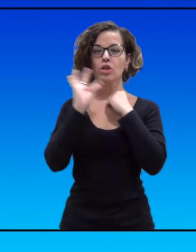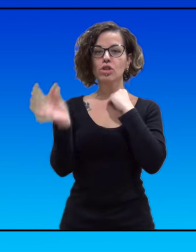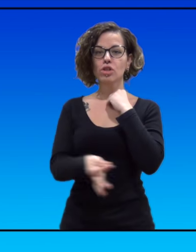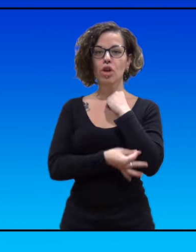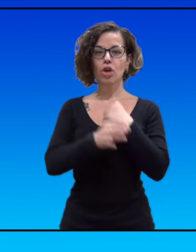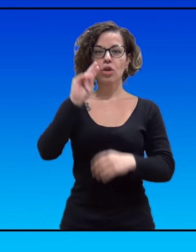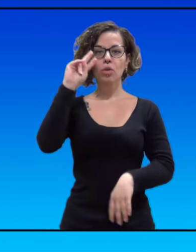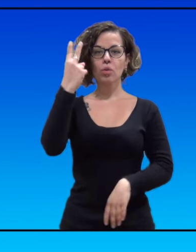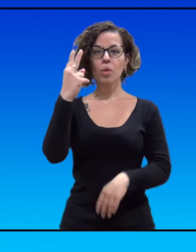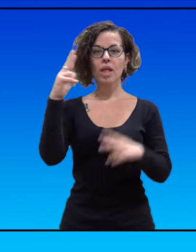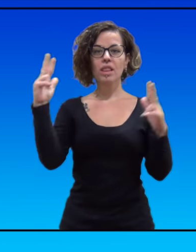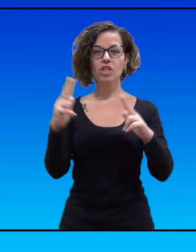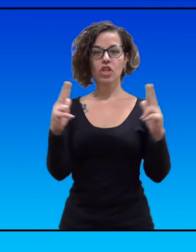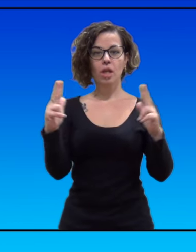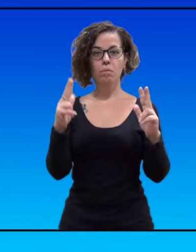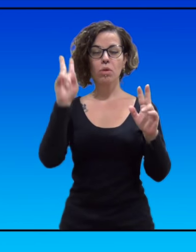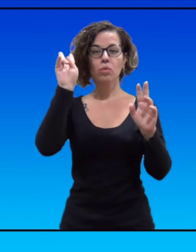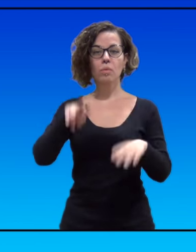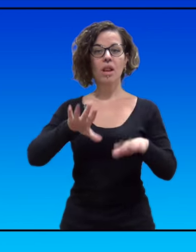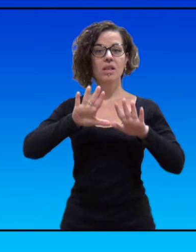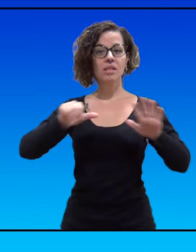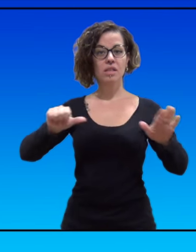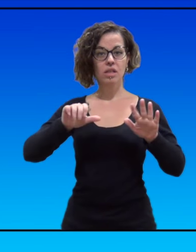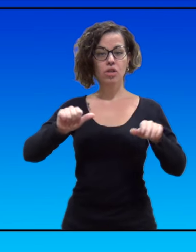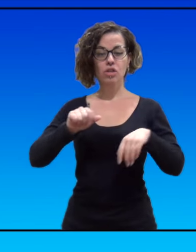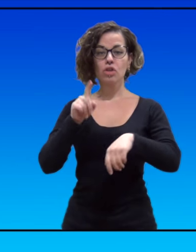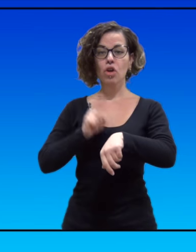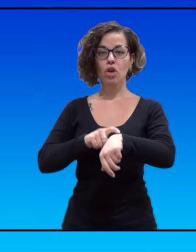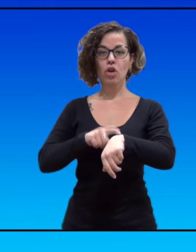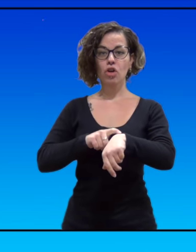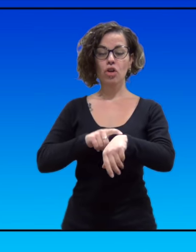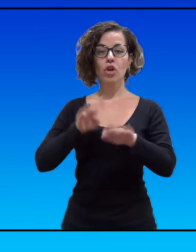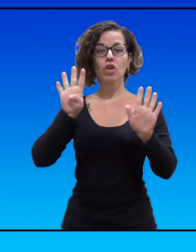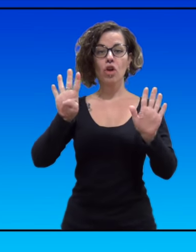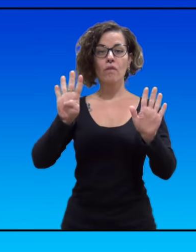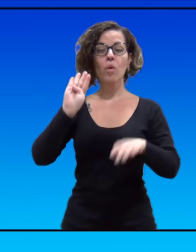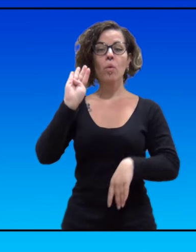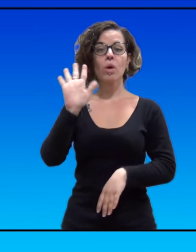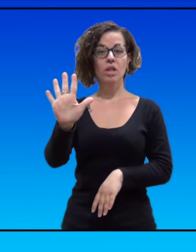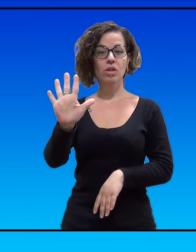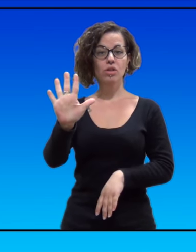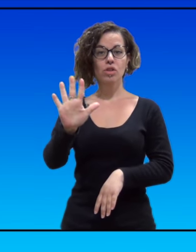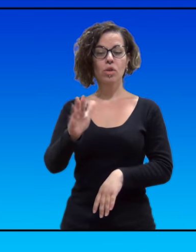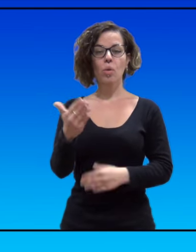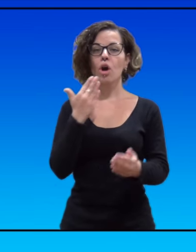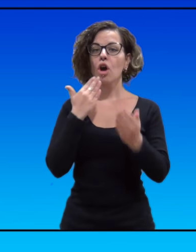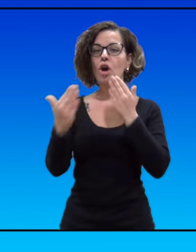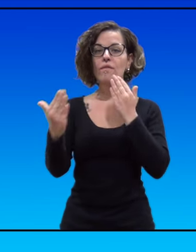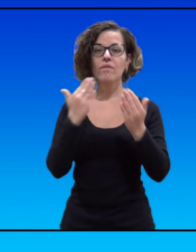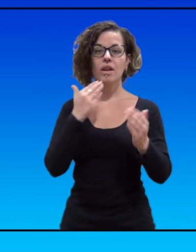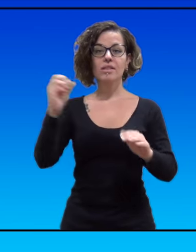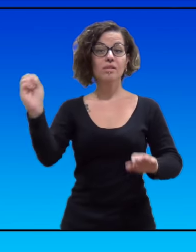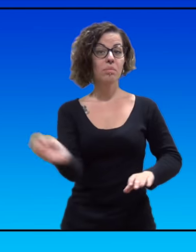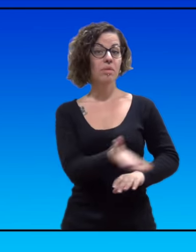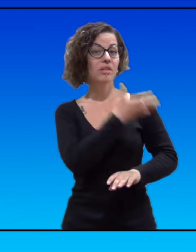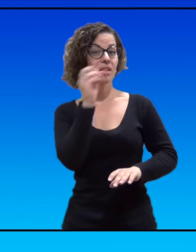si terrà in data 2 dicembre 2016 alle ore 9.45 la conferenza di presentazione